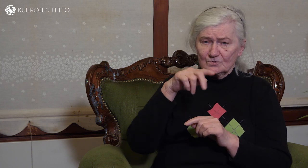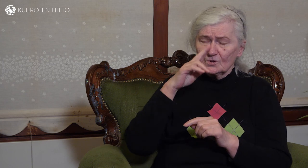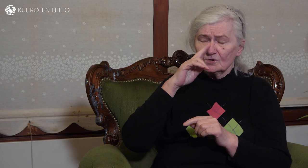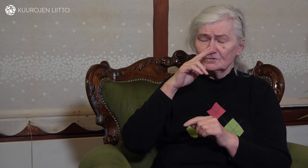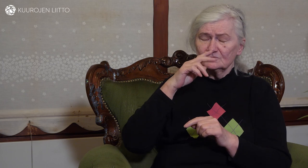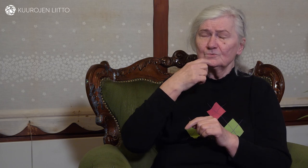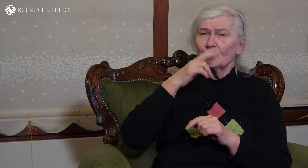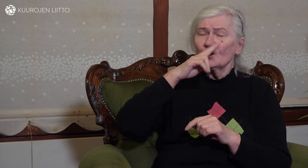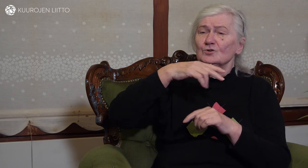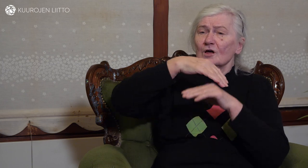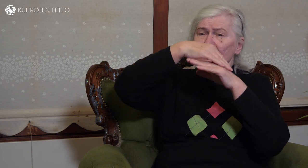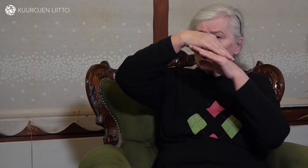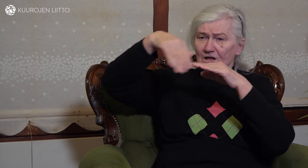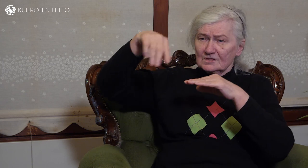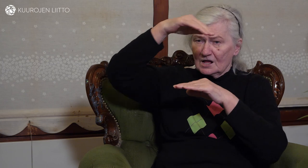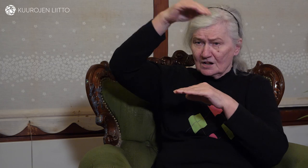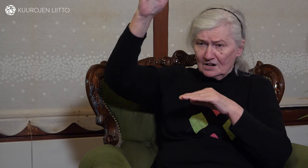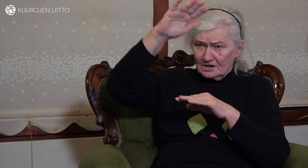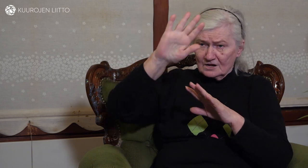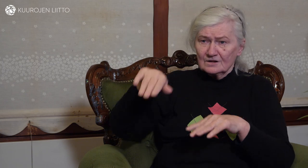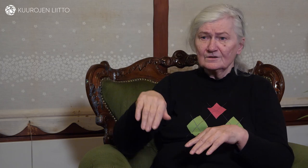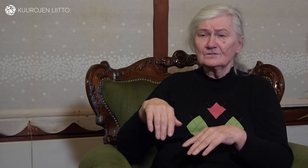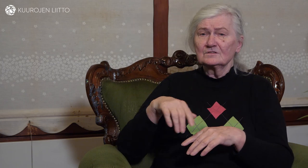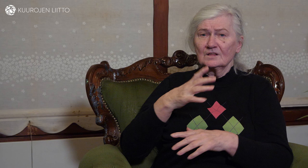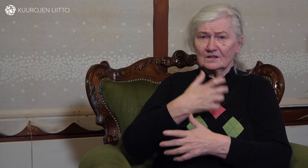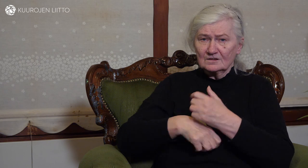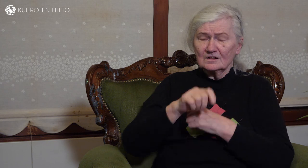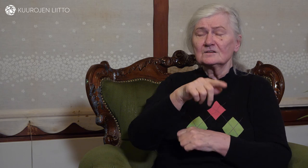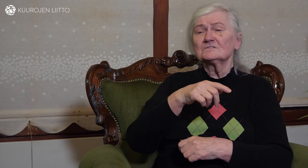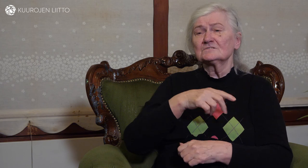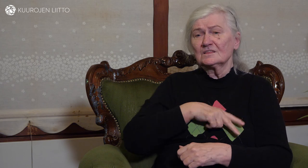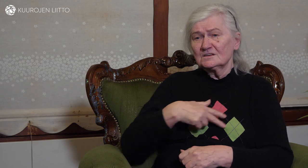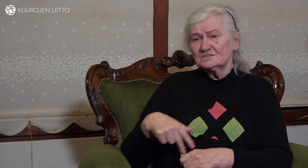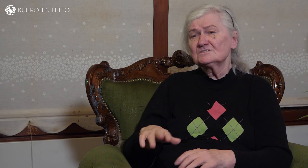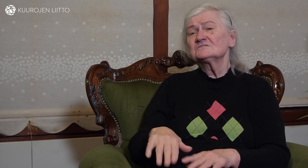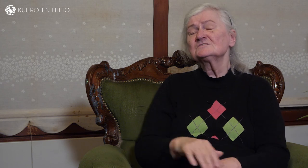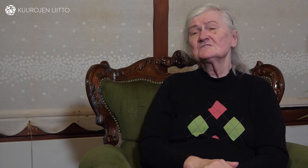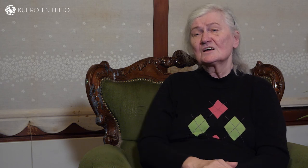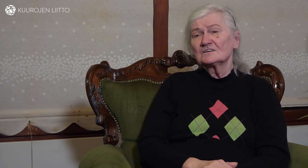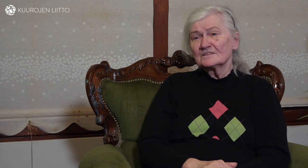Reissasimme Suomen ja Norjan rajalla, Englannissa ja Tanskassa.